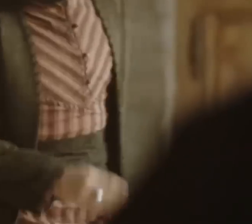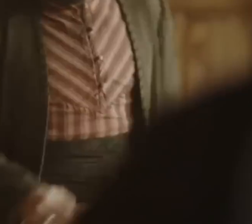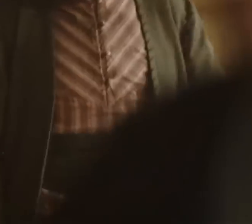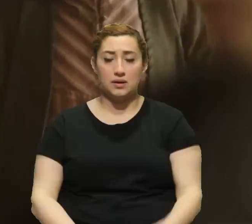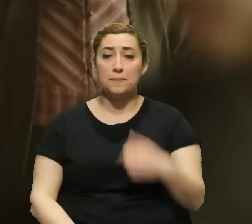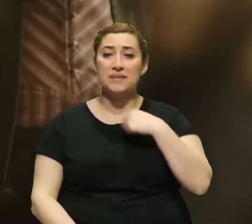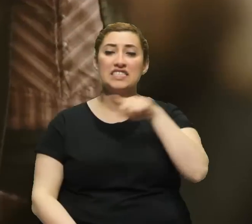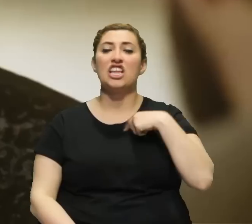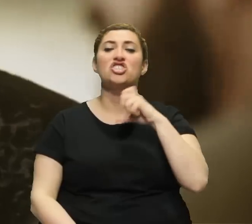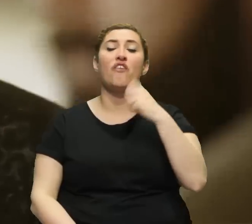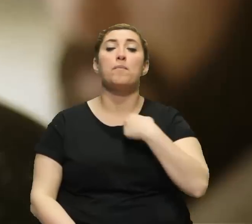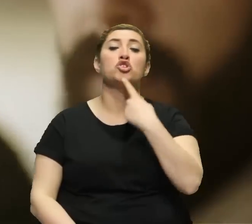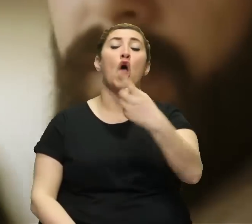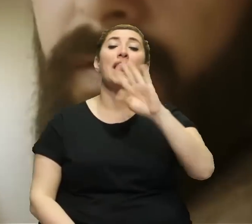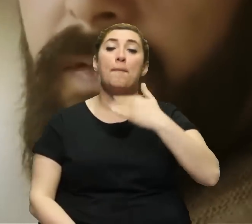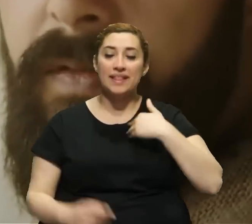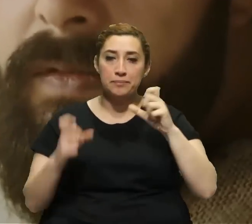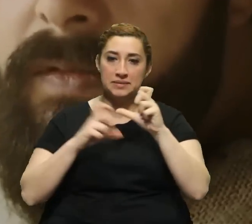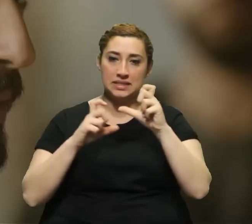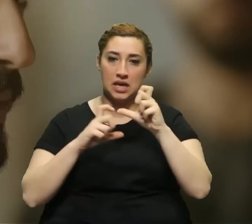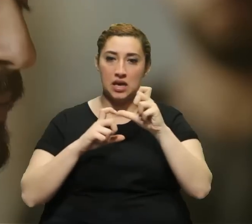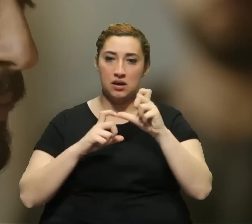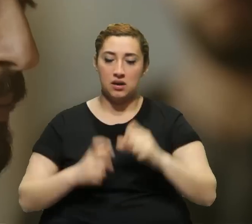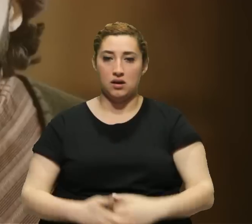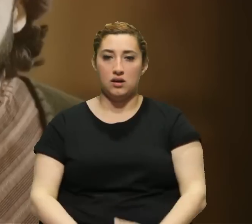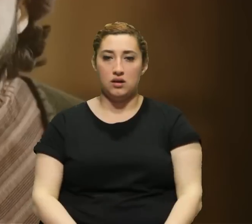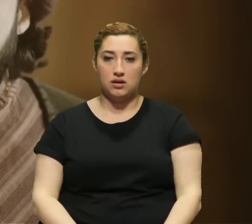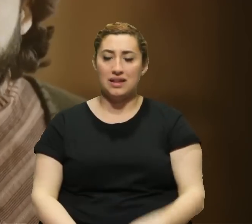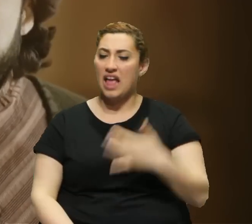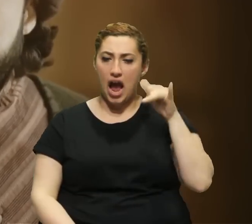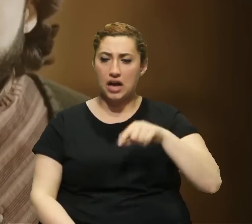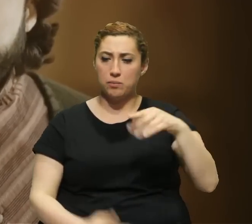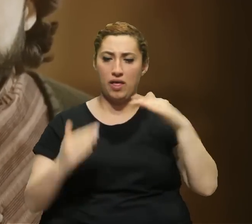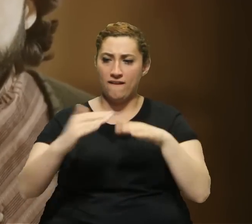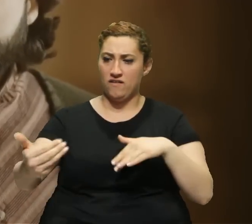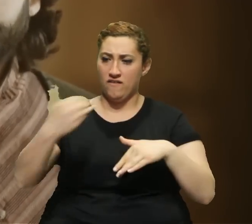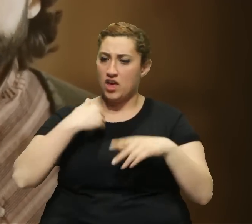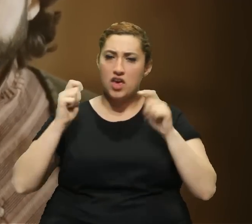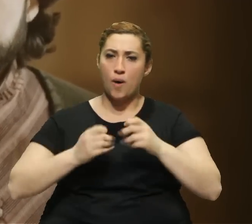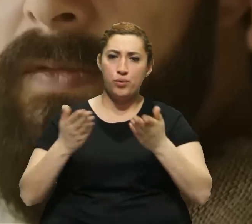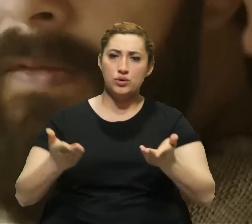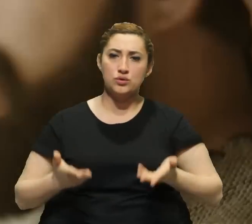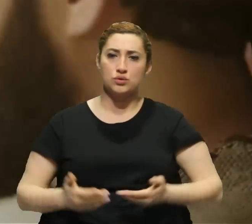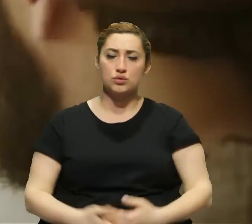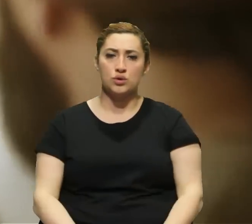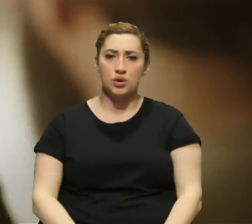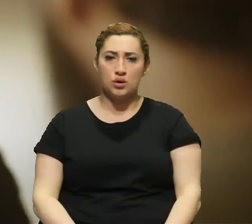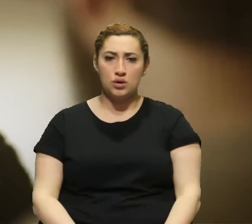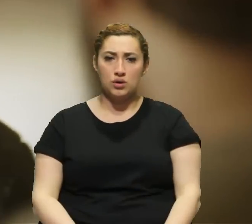Biz size cevabımızı vermedik mi Sarı Ağa? Ne hakla basarsınız başkasının hanesini?